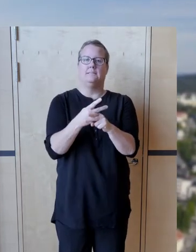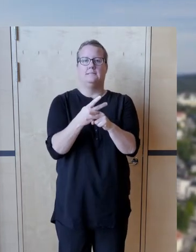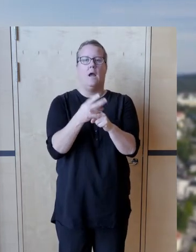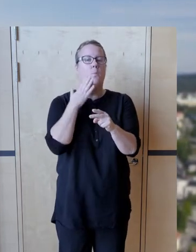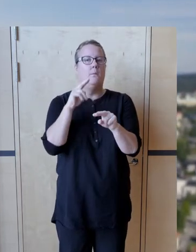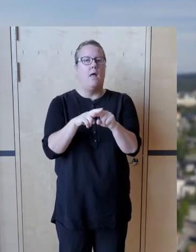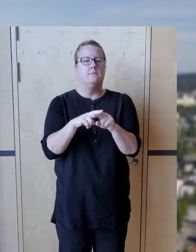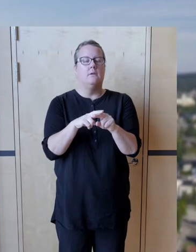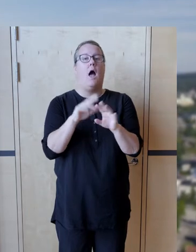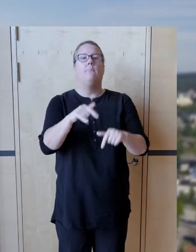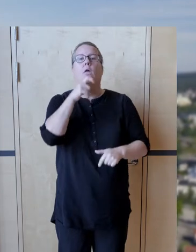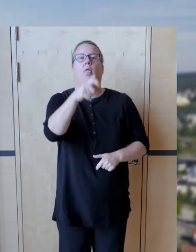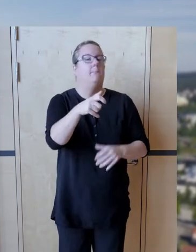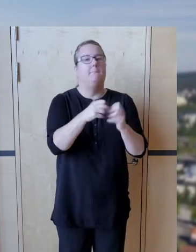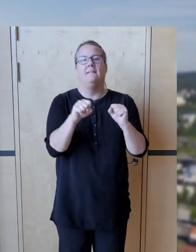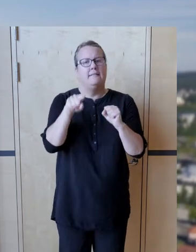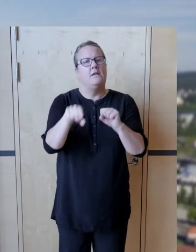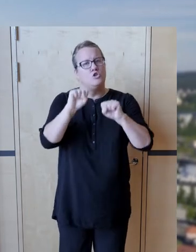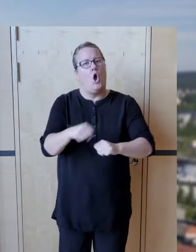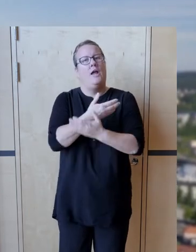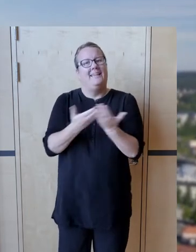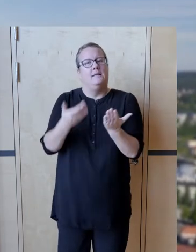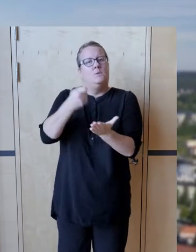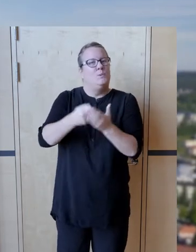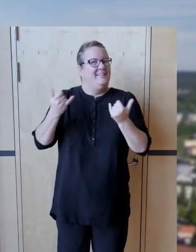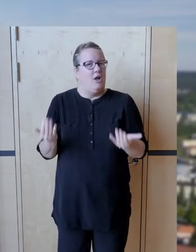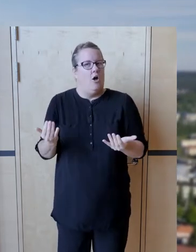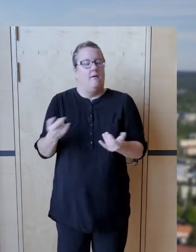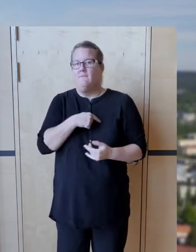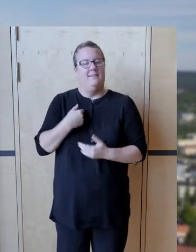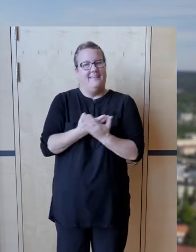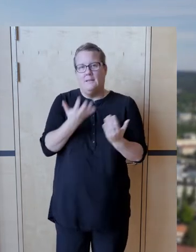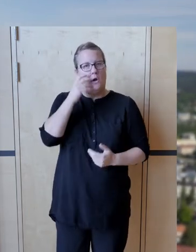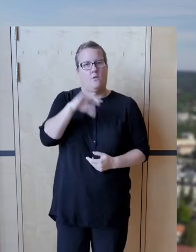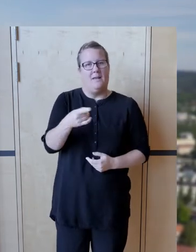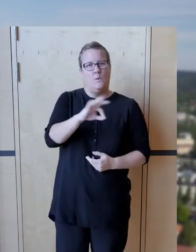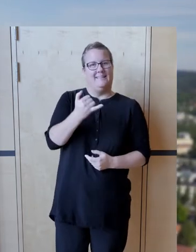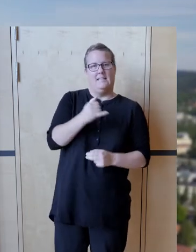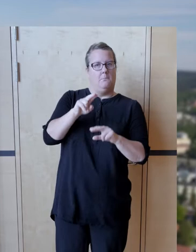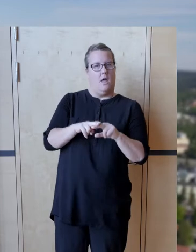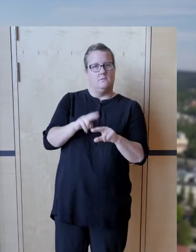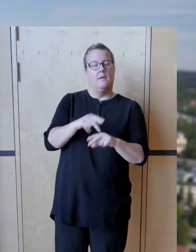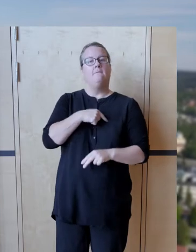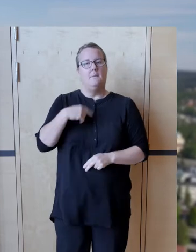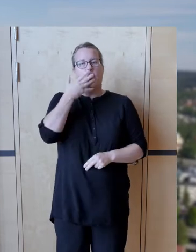Som ska tas beslut om idag så att de inte 110 platser vi pratar om utan det är ju eventuellt 69 Boende plats